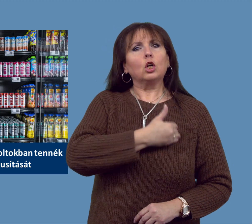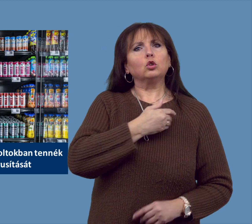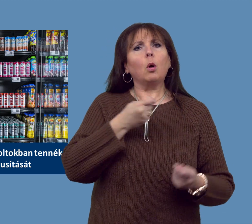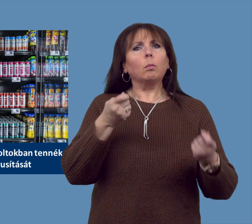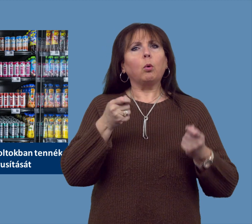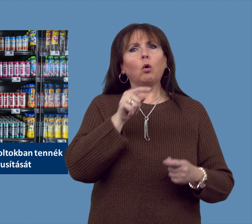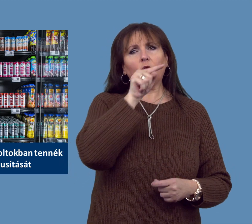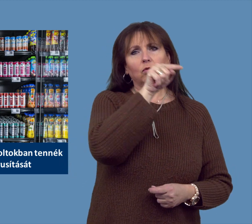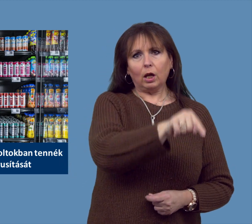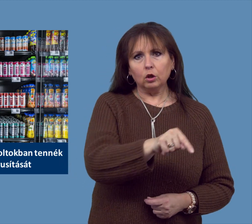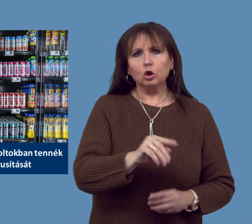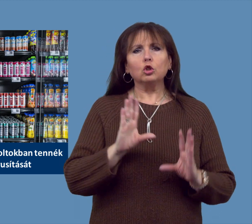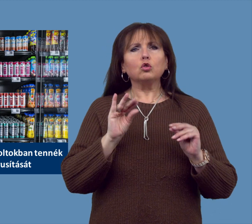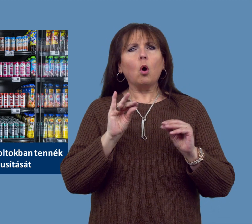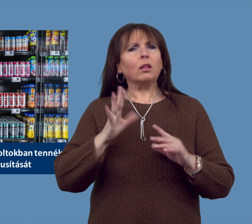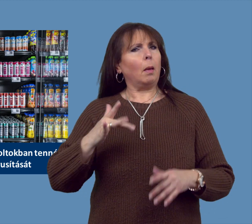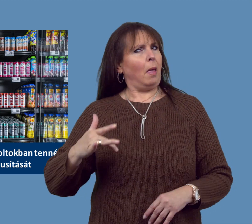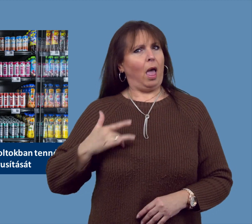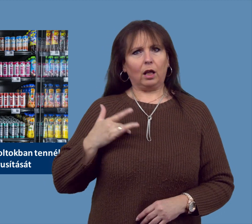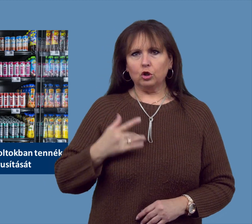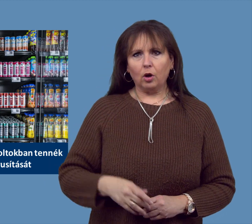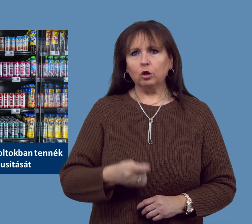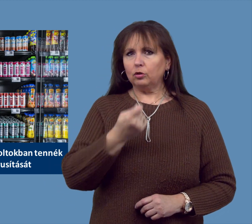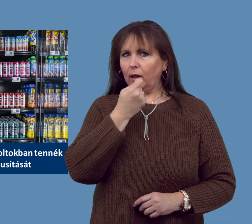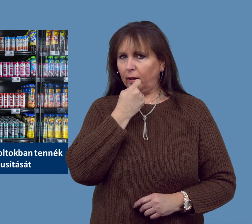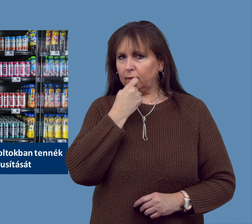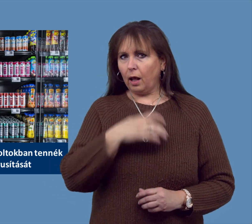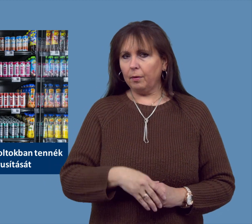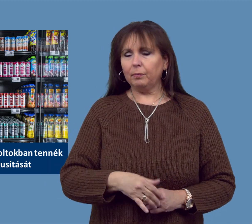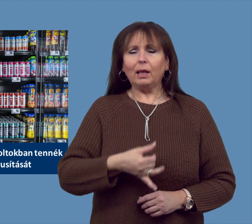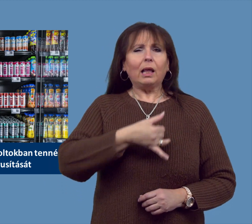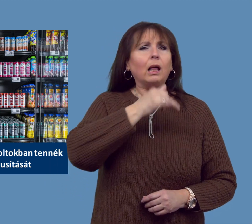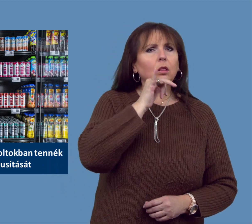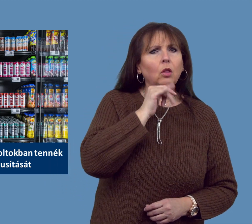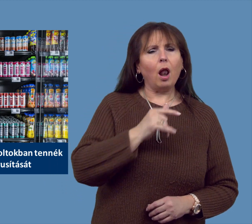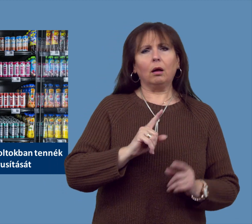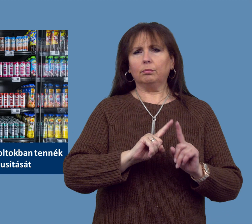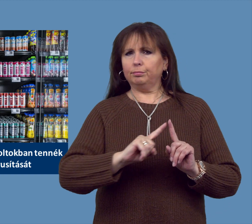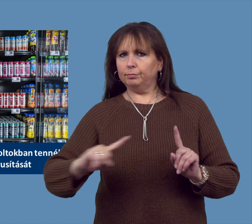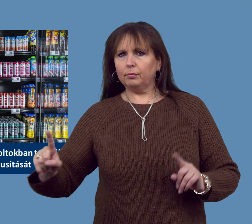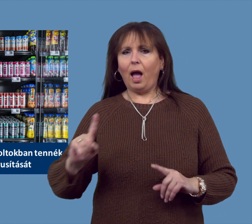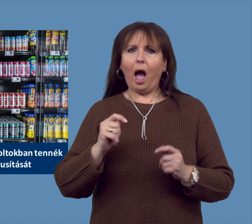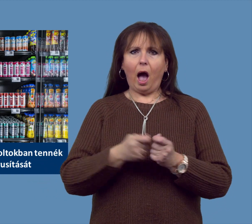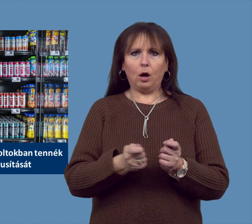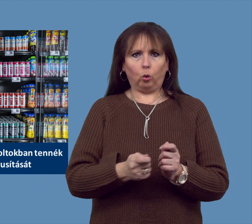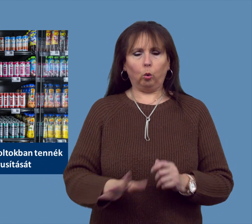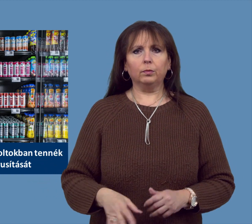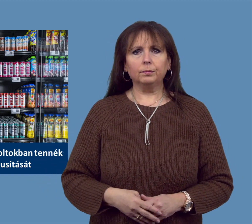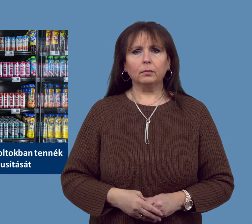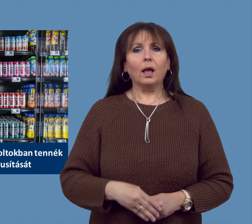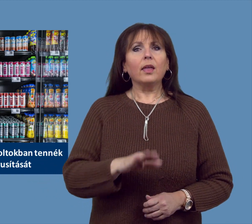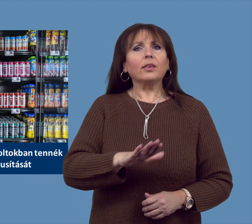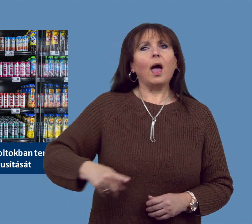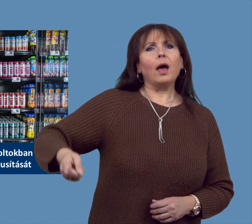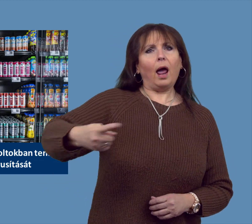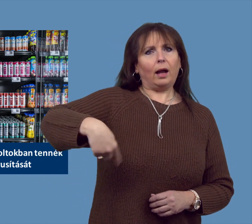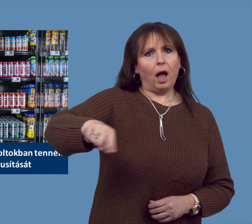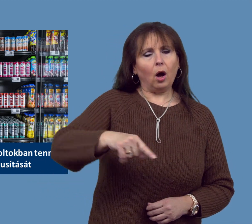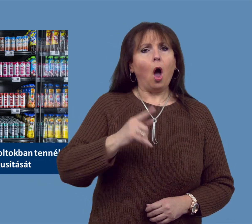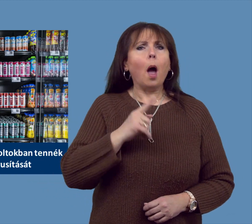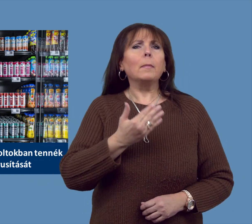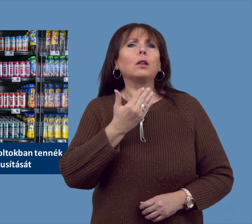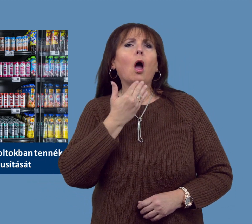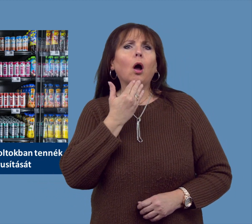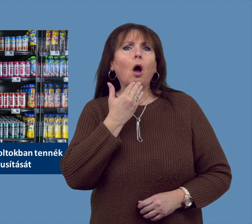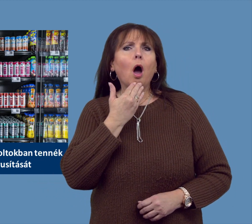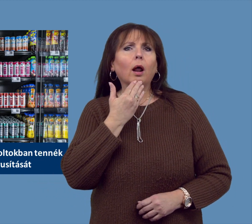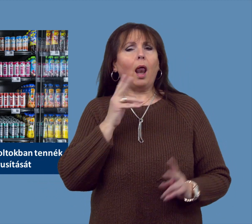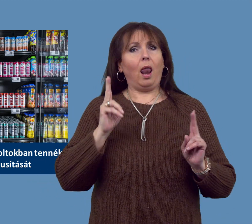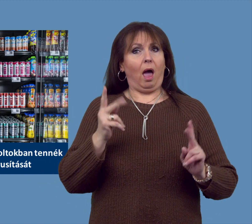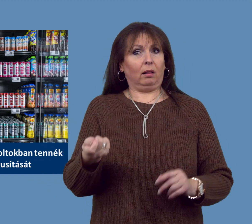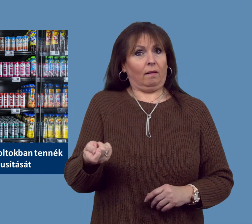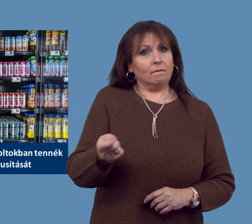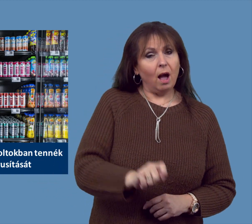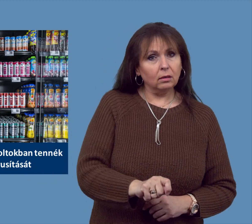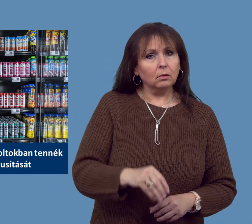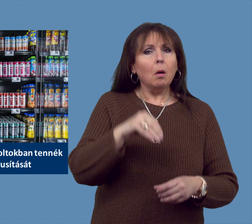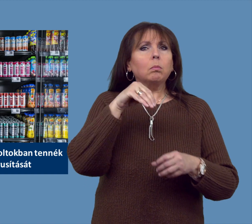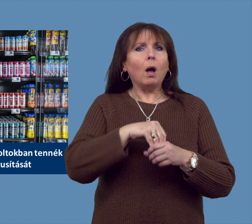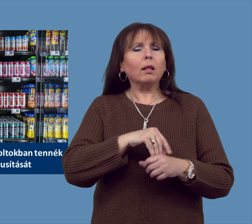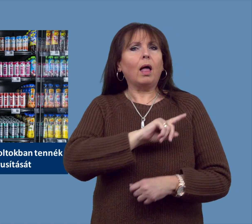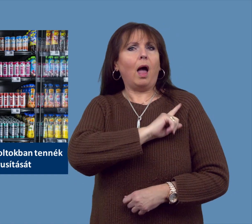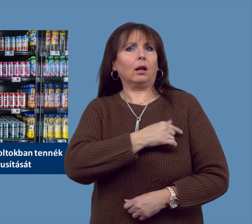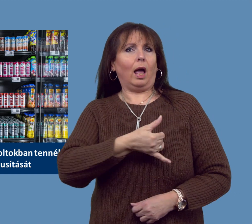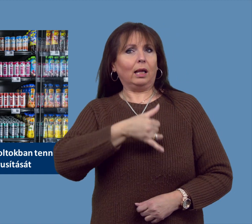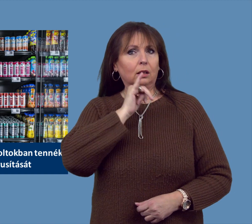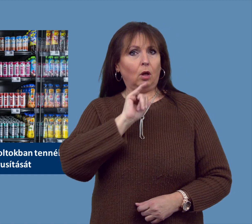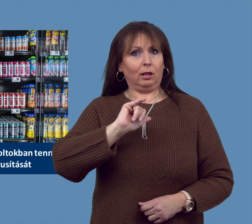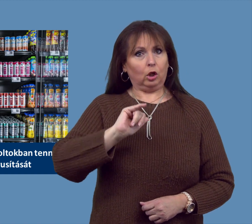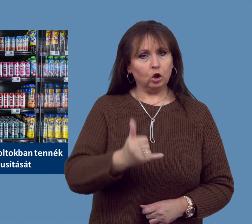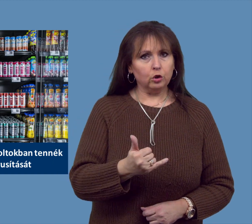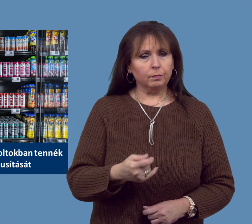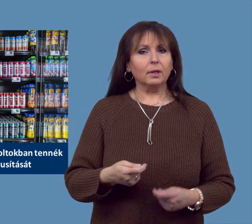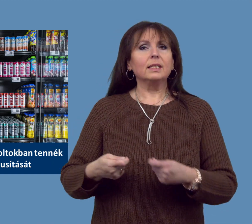hogy sok büfében még mindig korlátlanul vásárolhatnak egészségtelen ételeket, italokat a gyerekek.